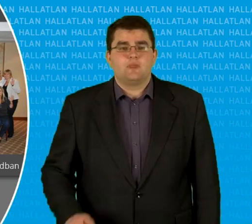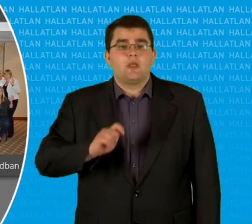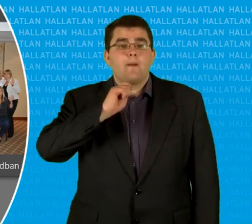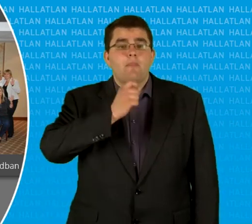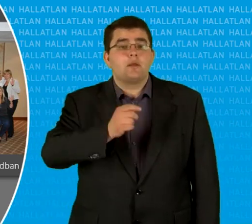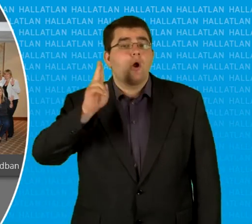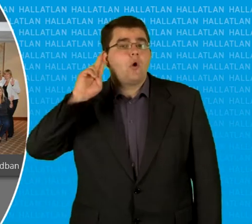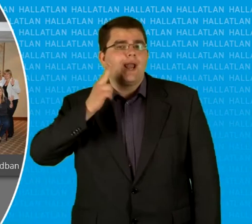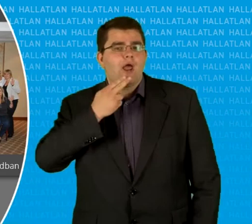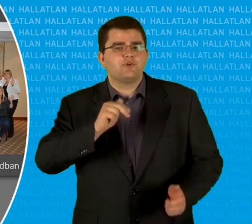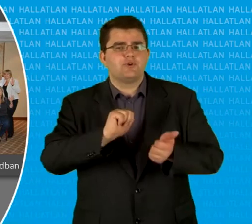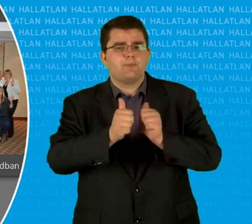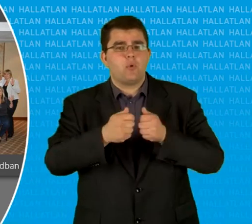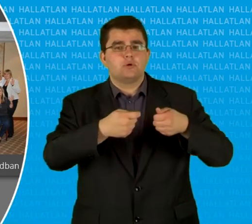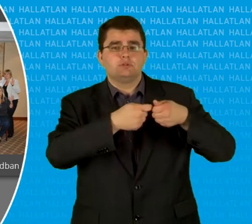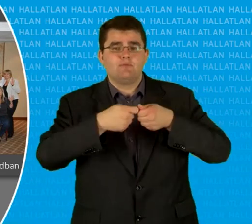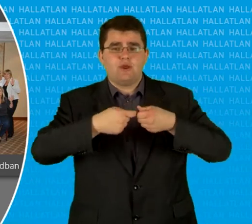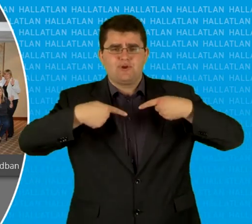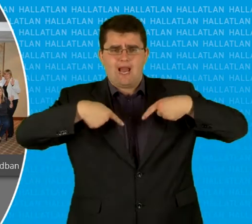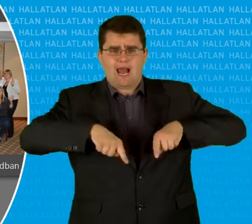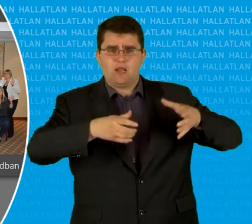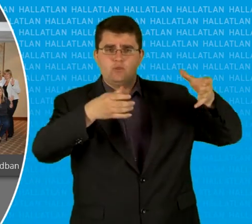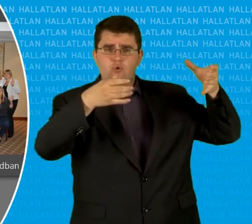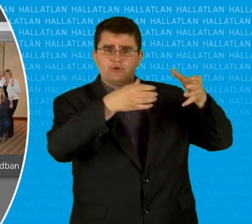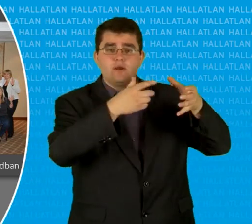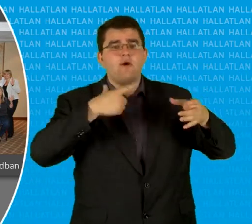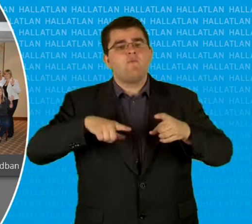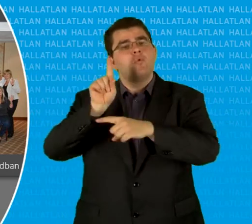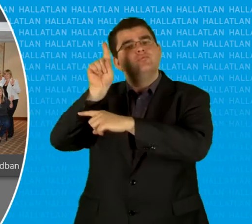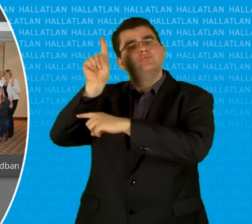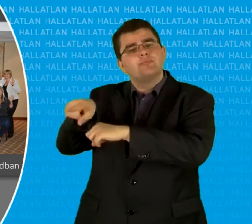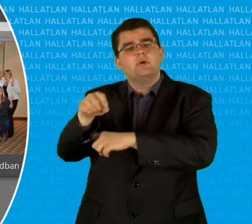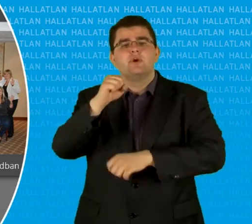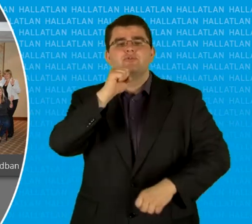A Magyar Hallássérültek Sportszövetsége elnökségének megbízásából